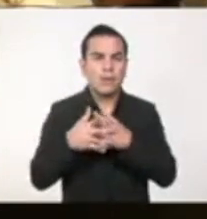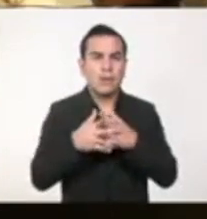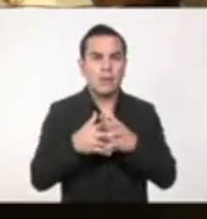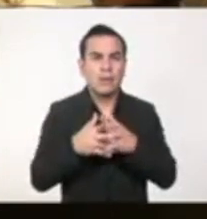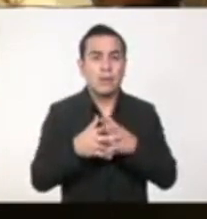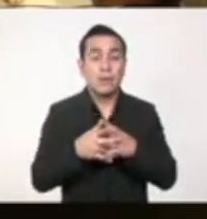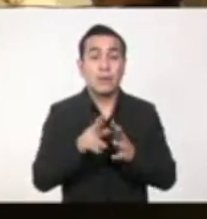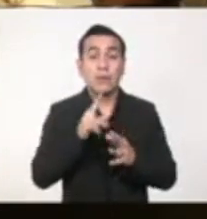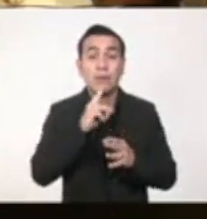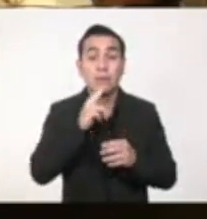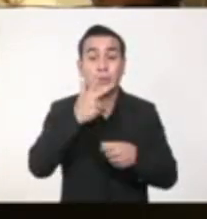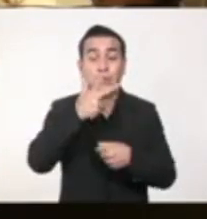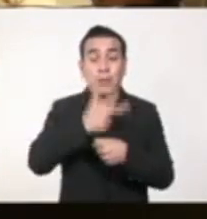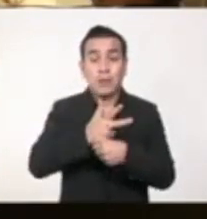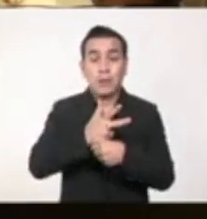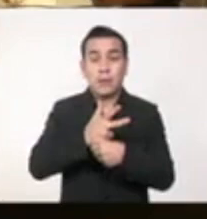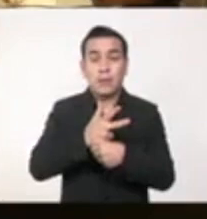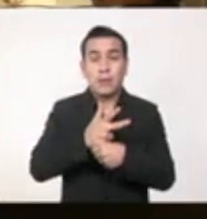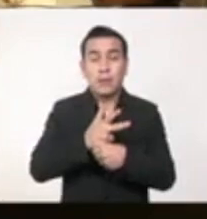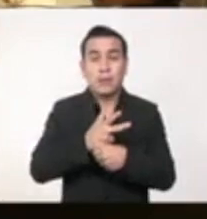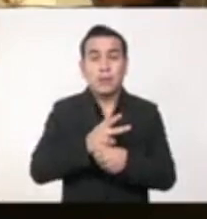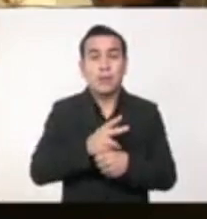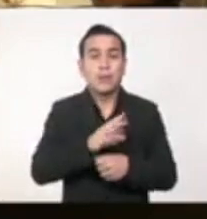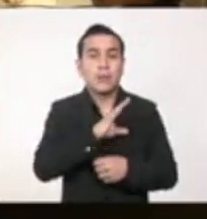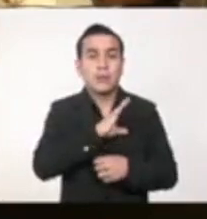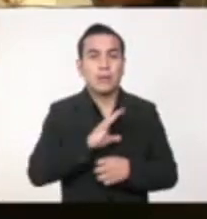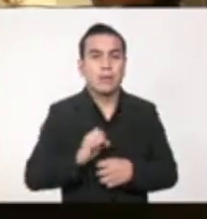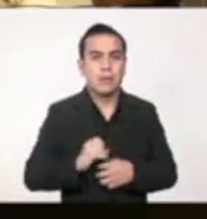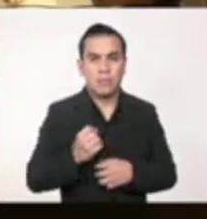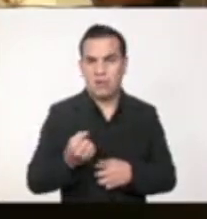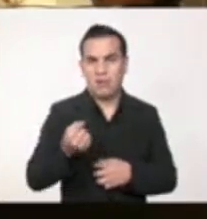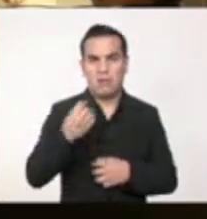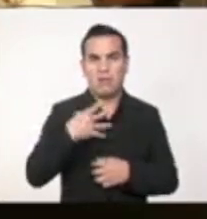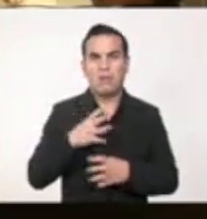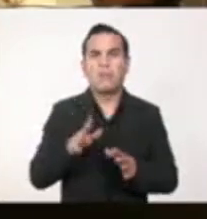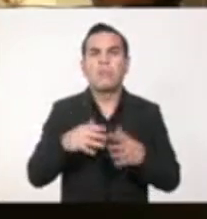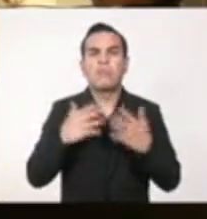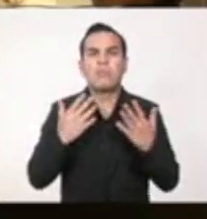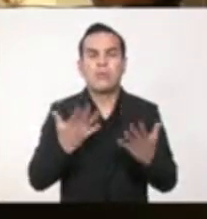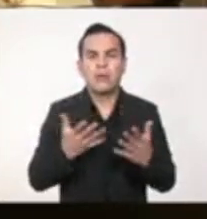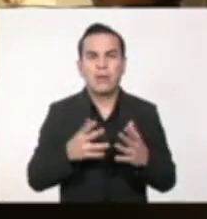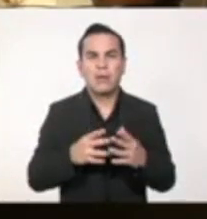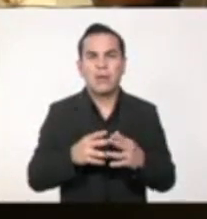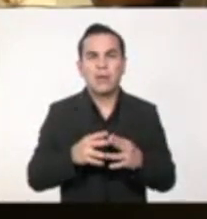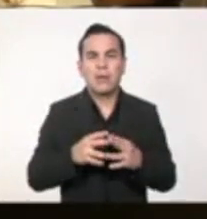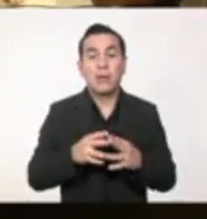decidido llamarnos a nosotros, yo siempre digo que no me gusta que nos llamen triángulo norte, aunque amo a Guatemala y a